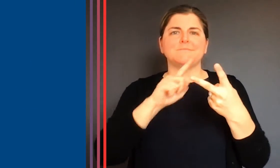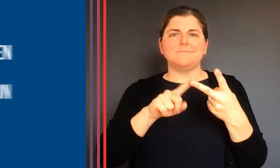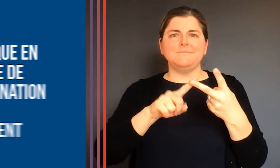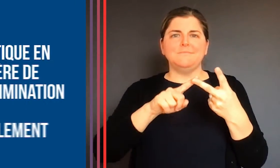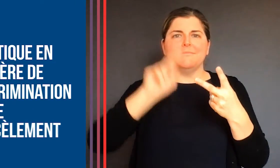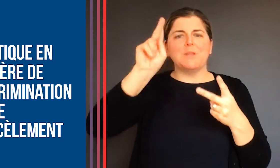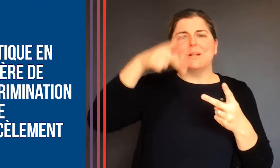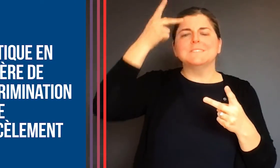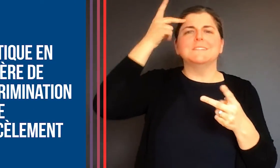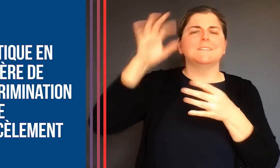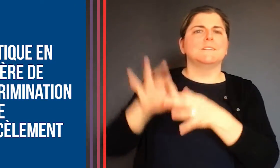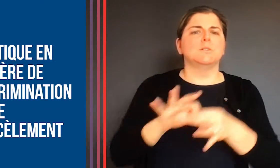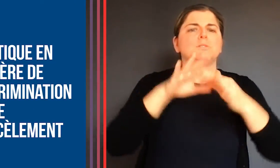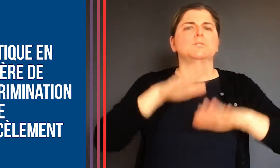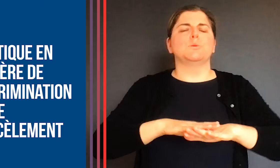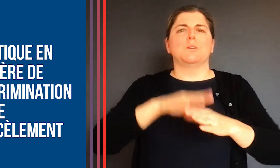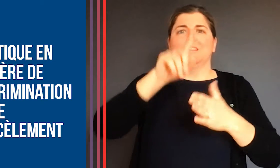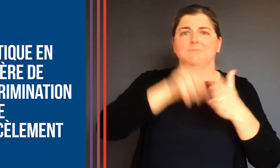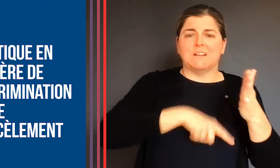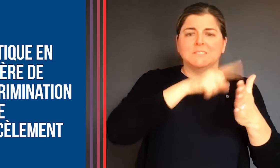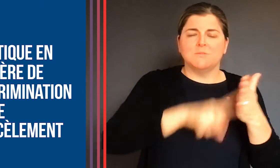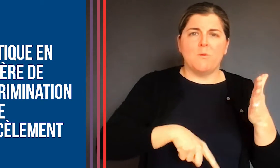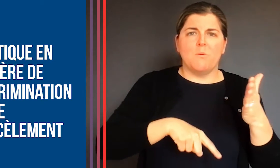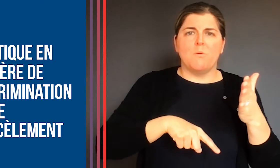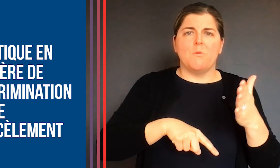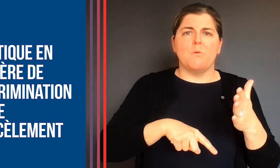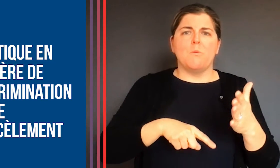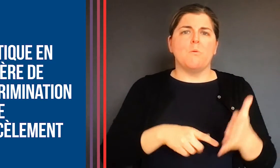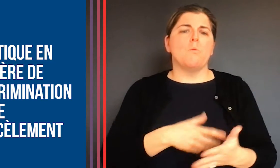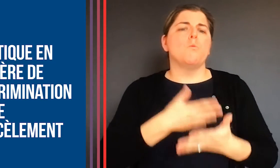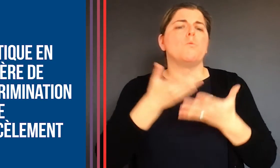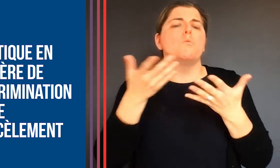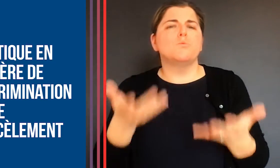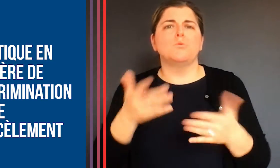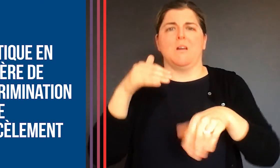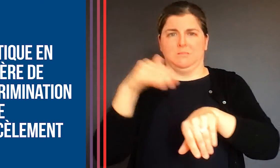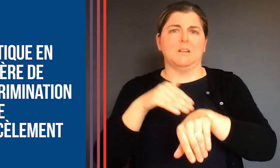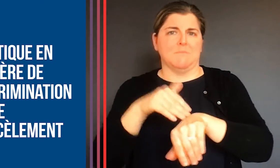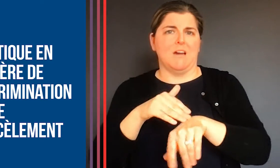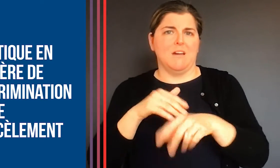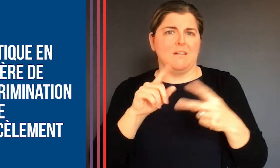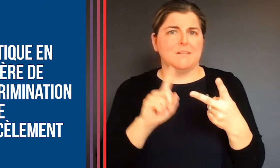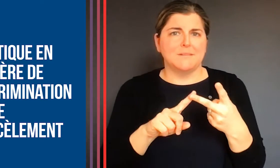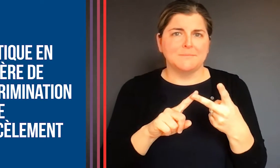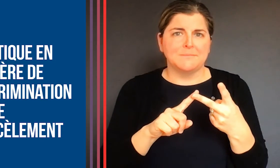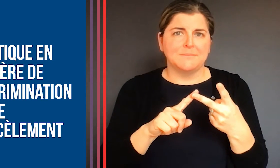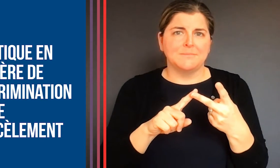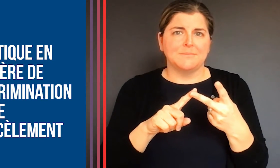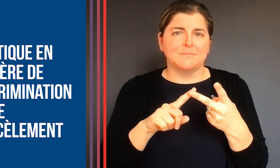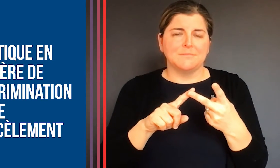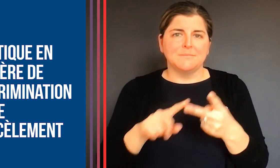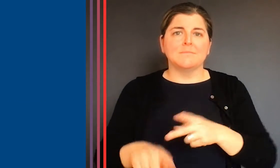B. Politique en matière de discrimination ou de harcèlement